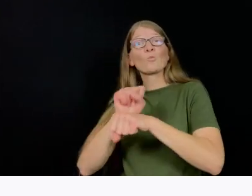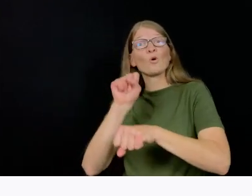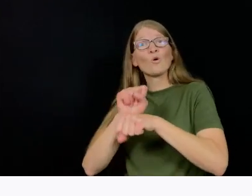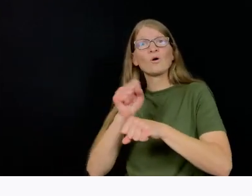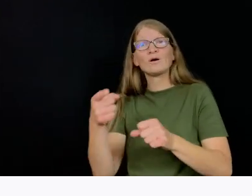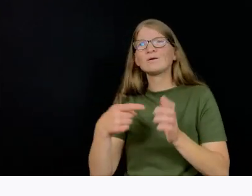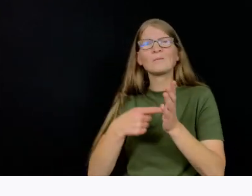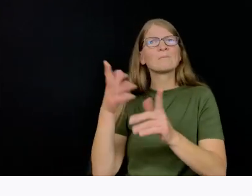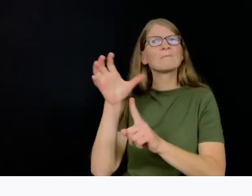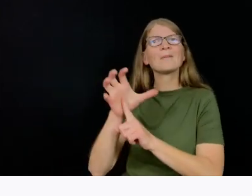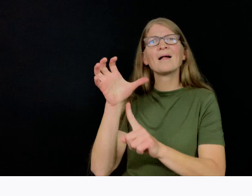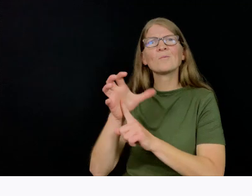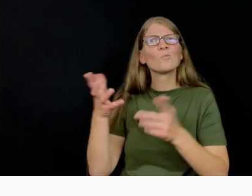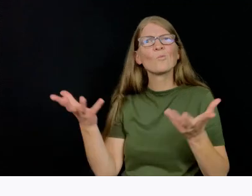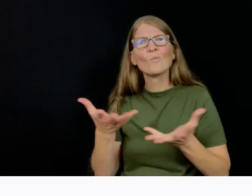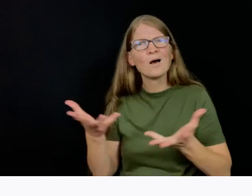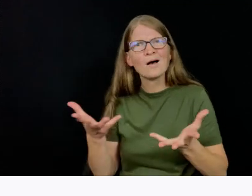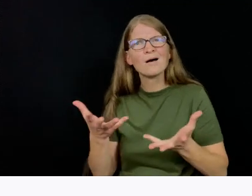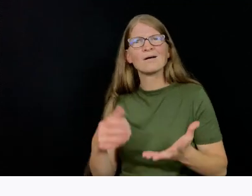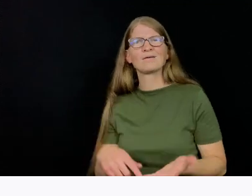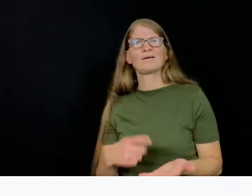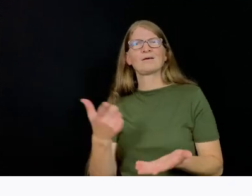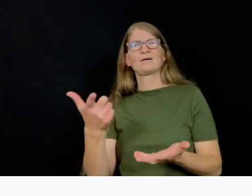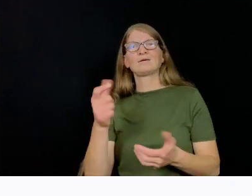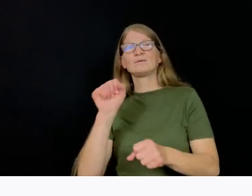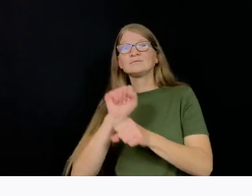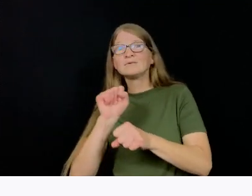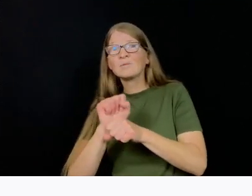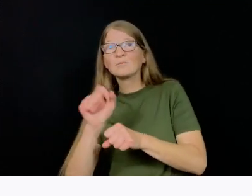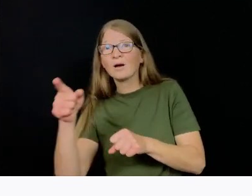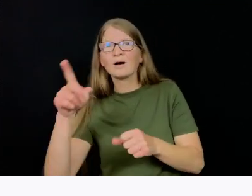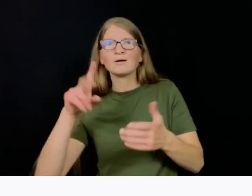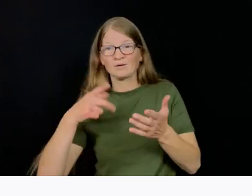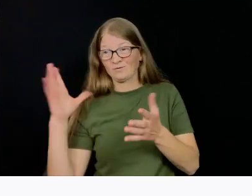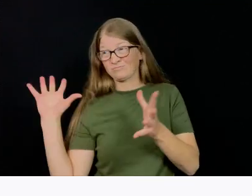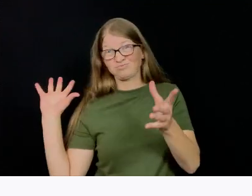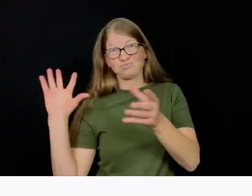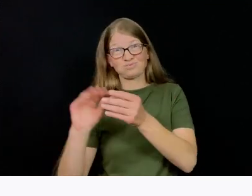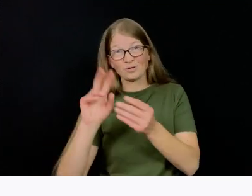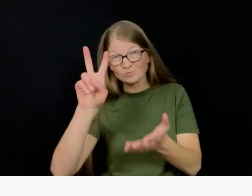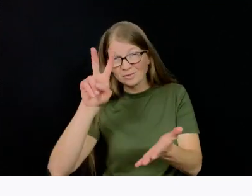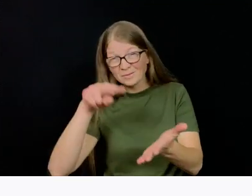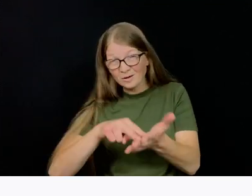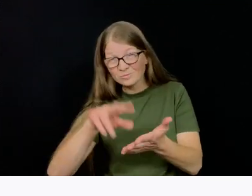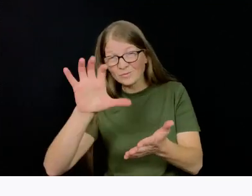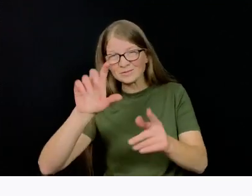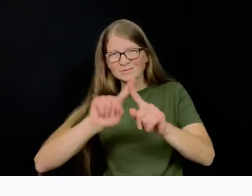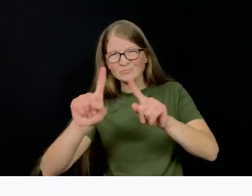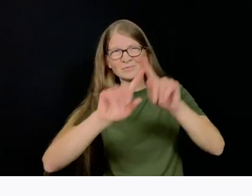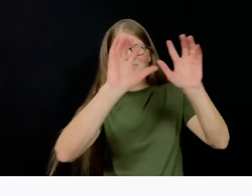يتم تصنيف الوظائف في أكثر من 2500 فئة إذاً علينا أن نقوم بتجميعها معًا في المستوى المناسب